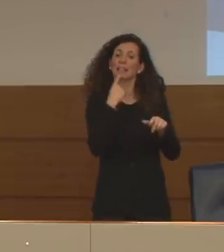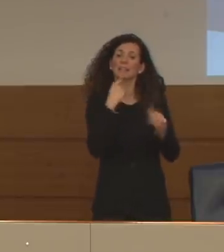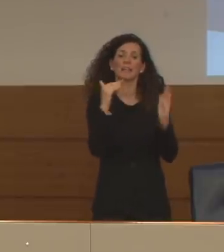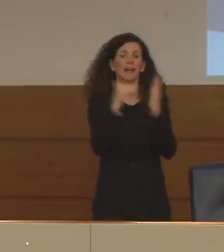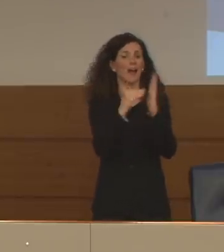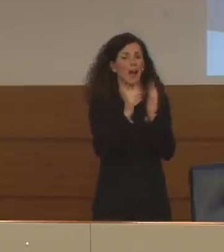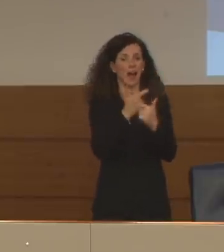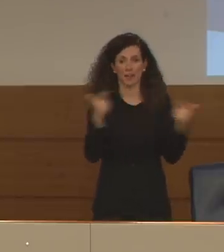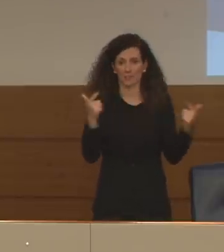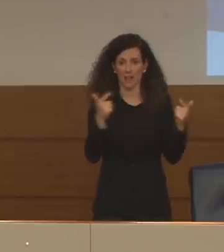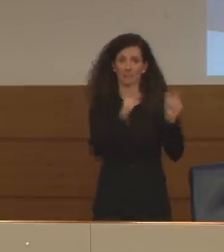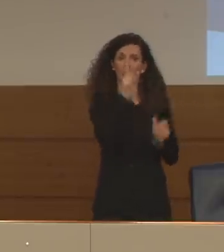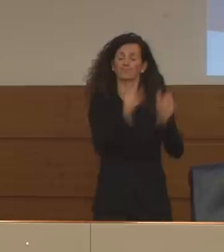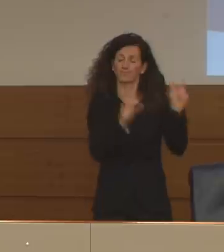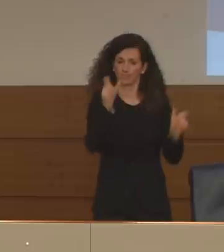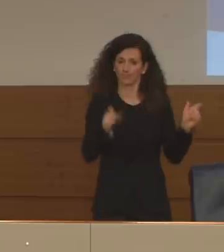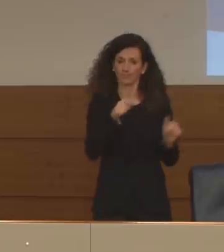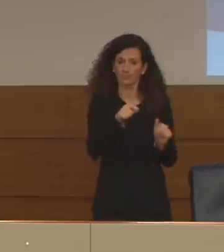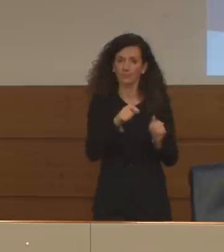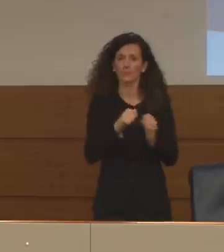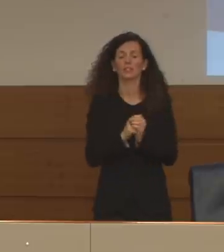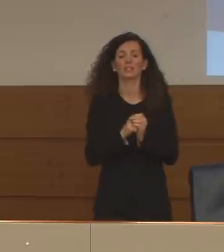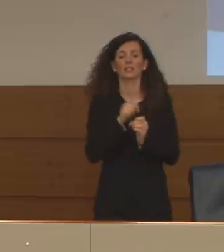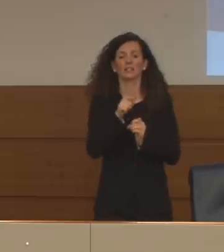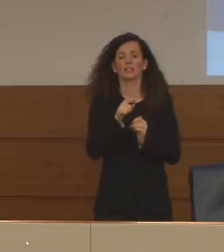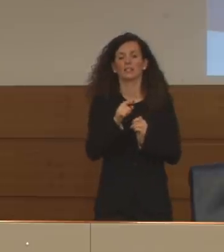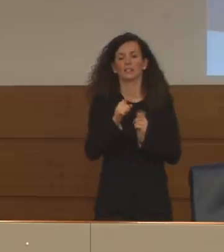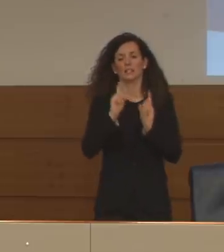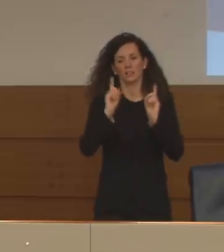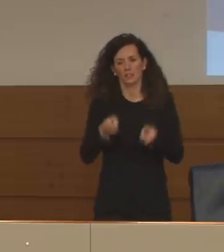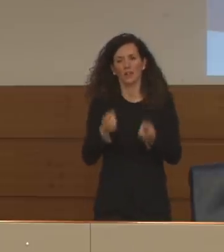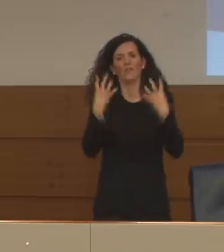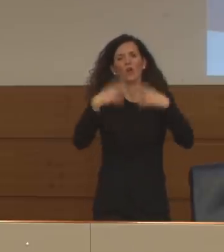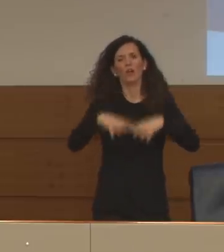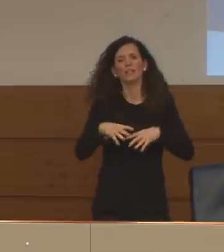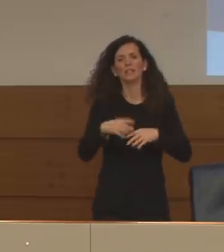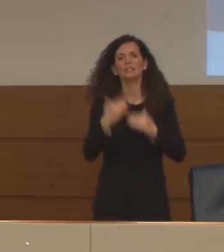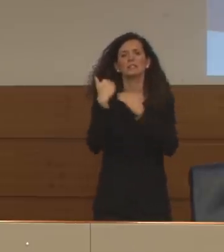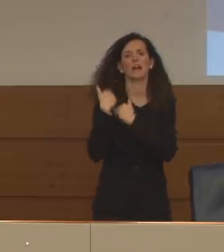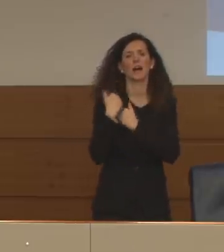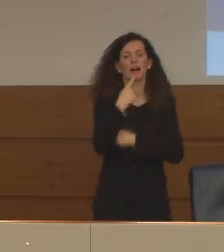devono essere organizzati dai comuni e dalle regioni che